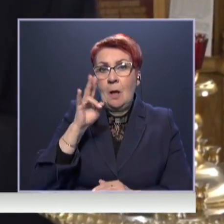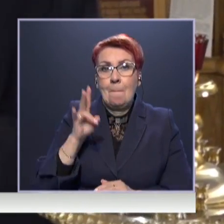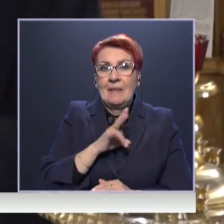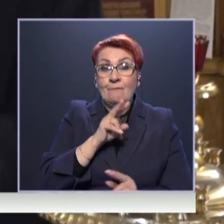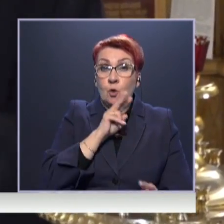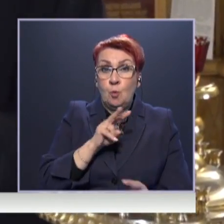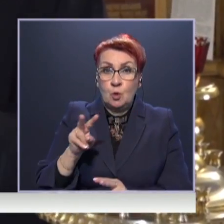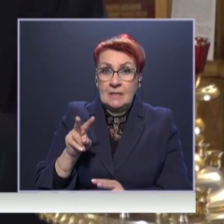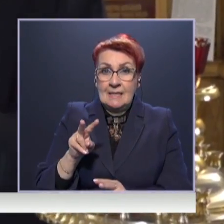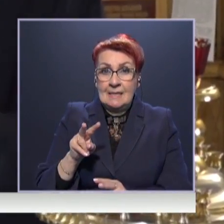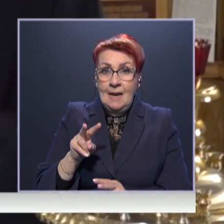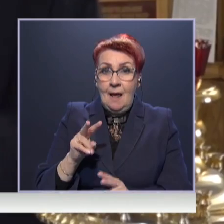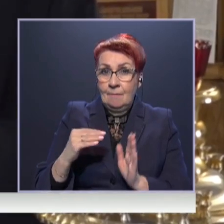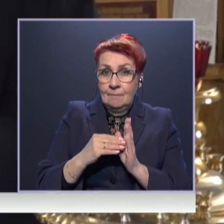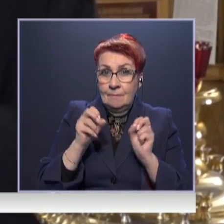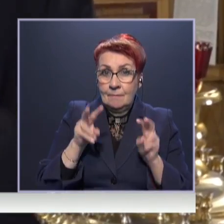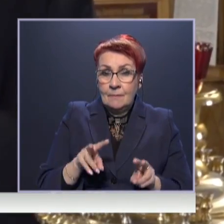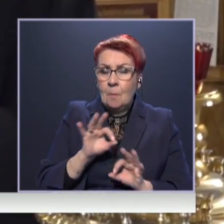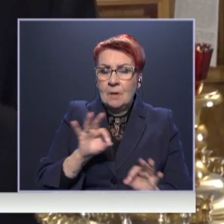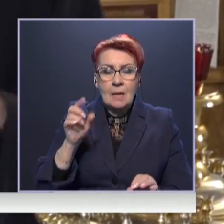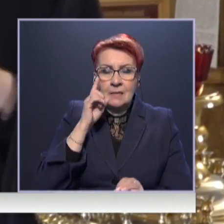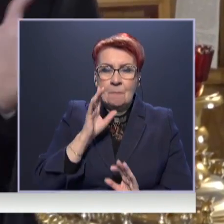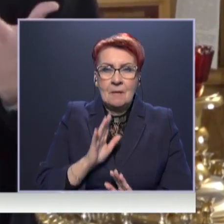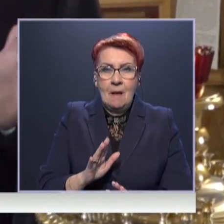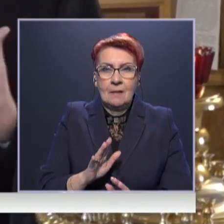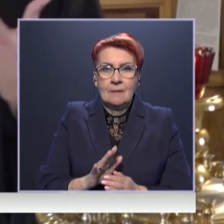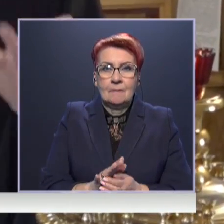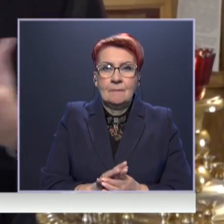как бы прекрасно понимал да как бы в виду чего Ему